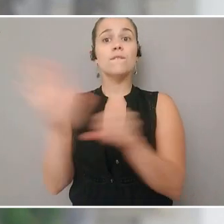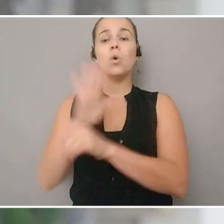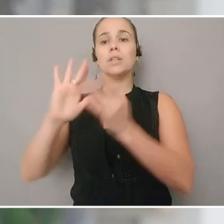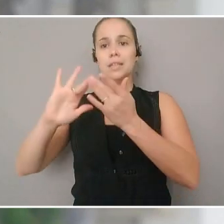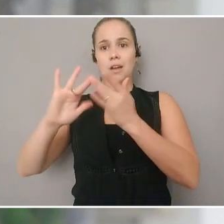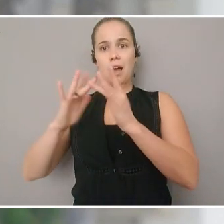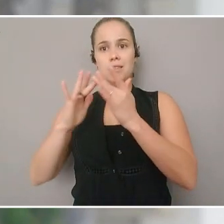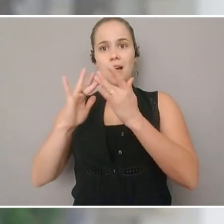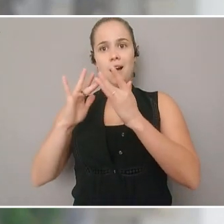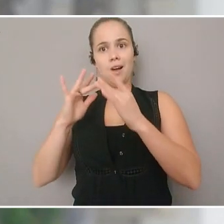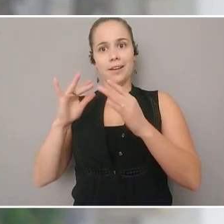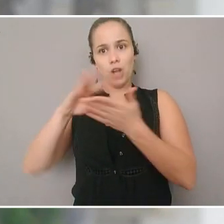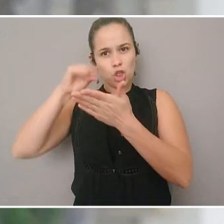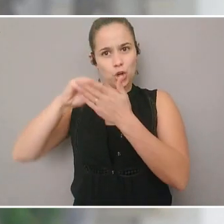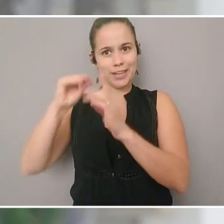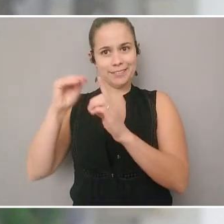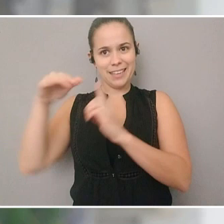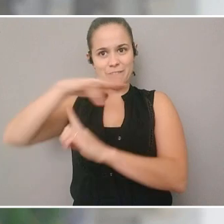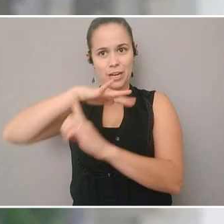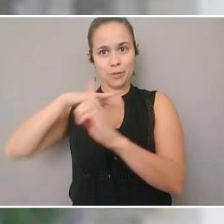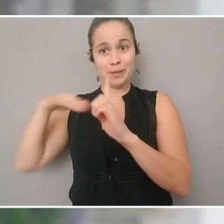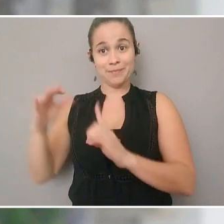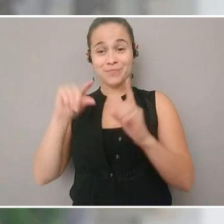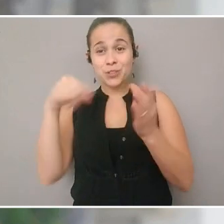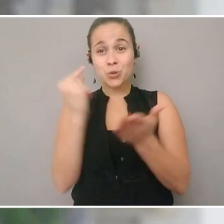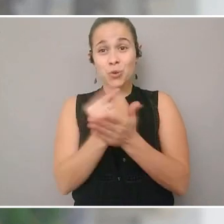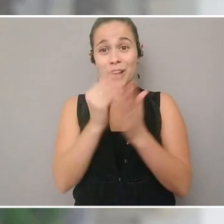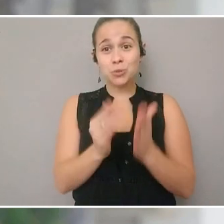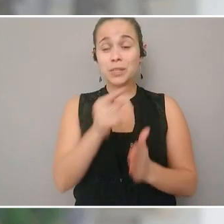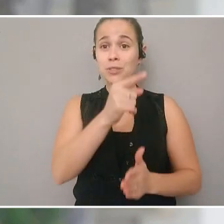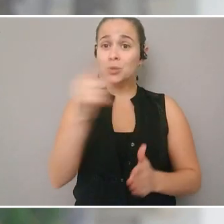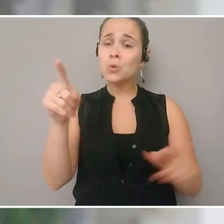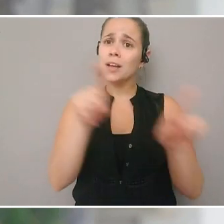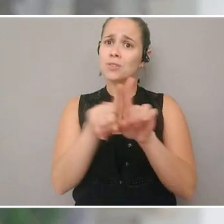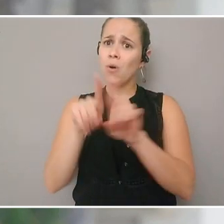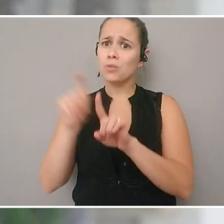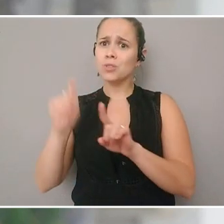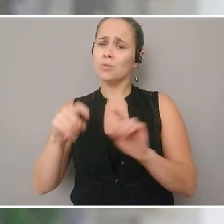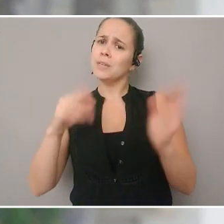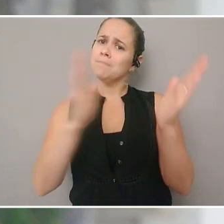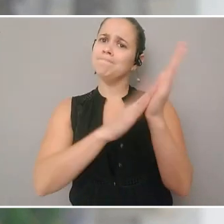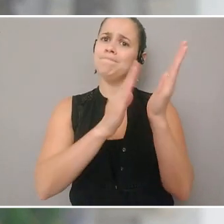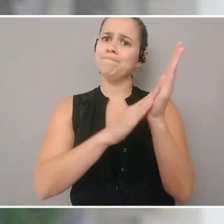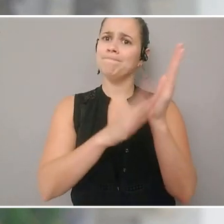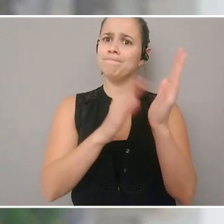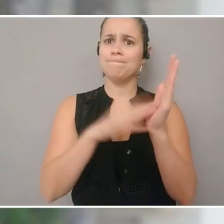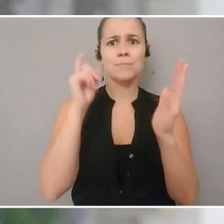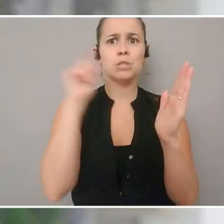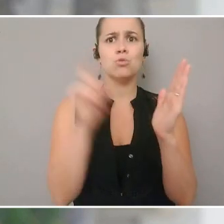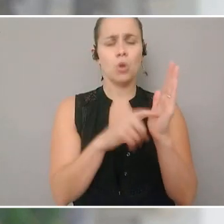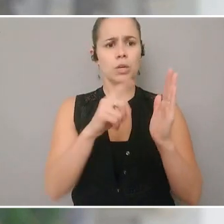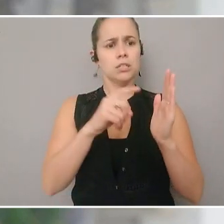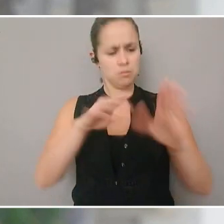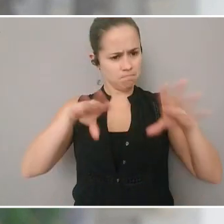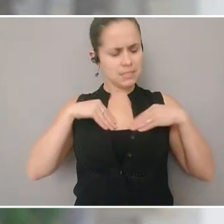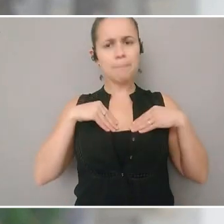Graduados, también deben ser elogiados